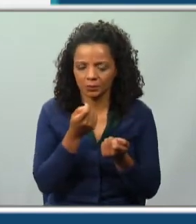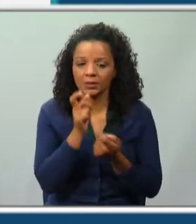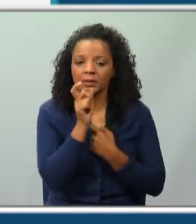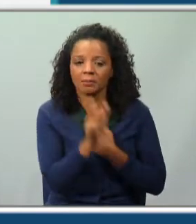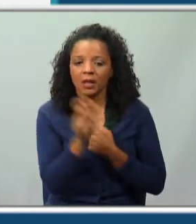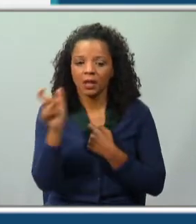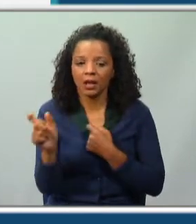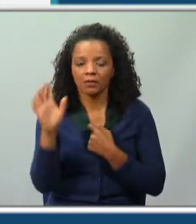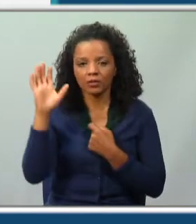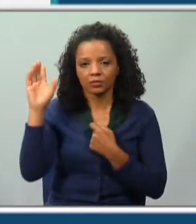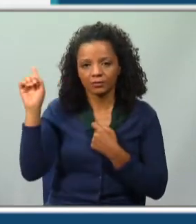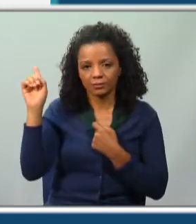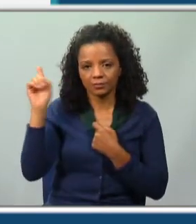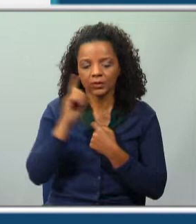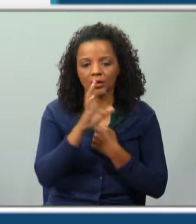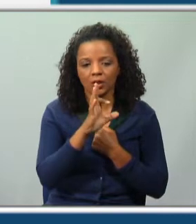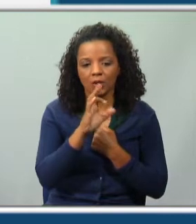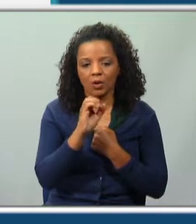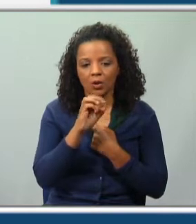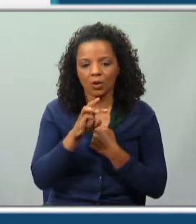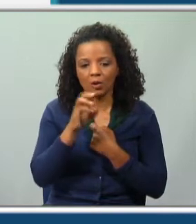palavras homófonas 同音詞